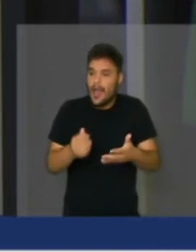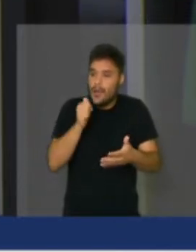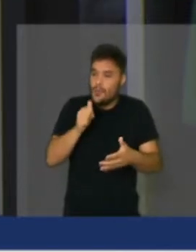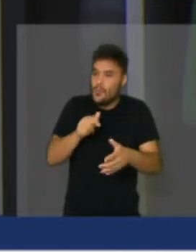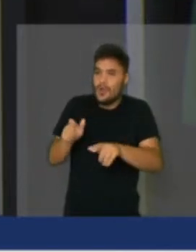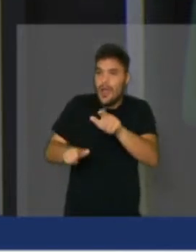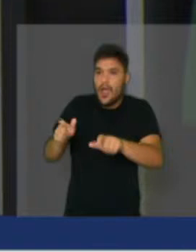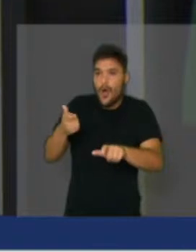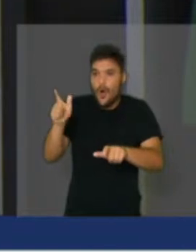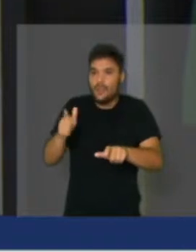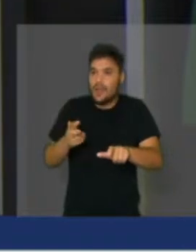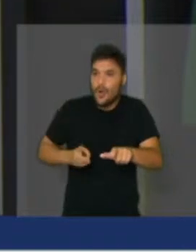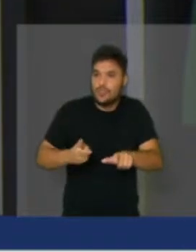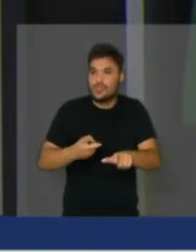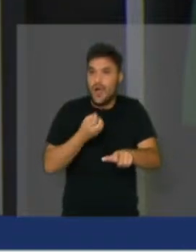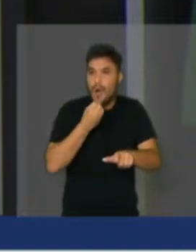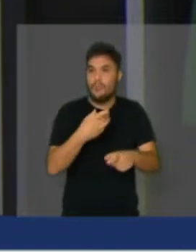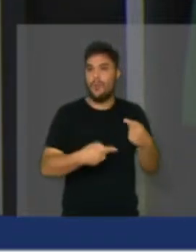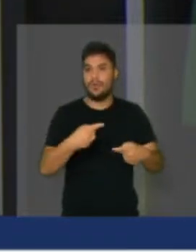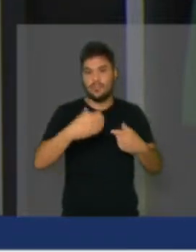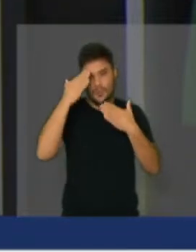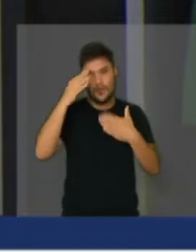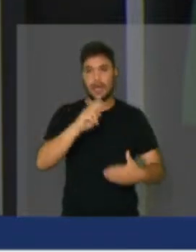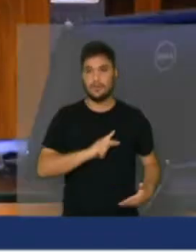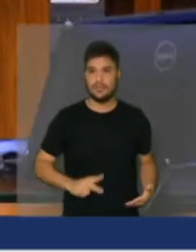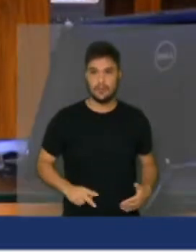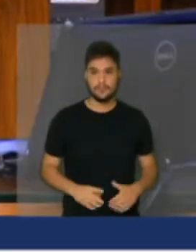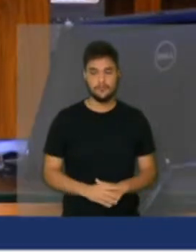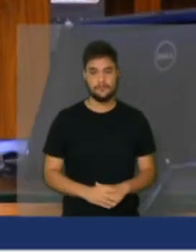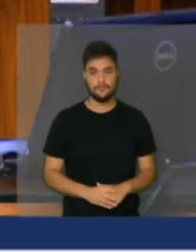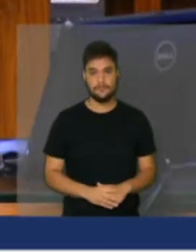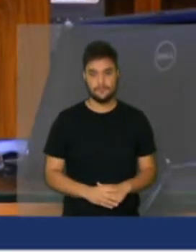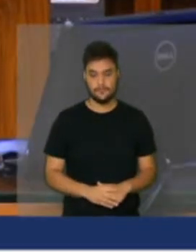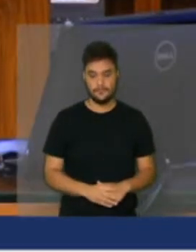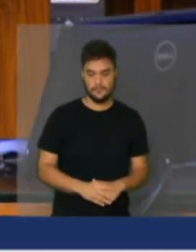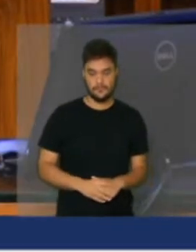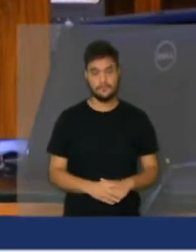PRESIDENTE. -- [DEPUTADO]: SENHOR PRESIDENTE ME DÁ UM MINUTO SÓ PARA FAZER UM ESCLARECIMENTO. EU ESTOU AQUI EMBAIXO... SOB A PRESIDÊNCIA